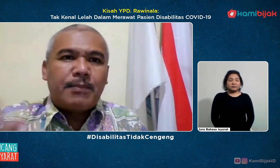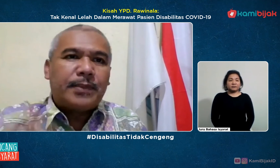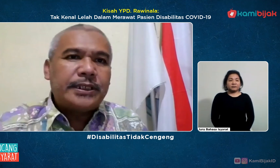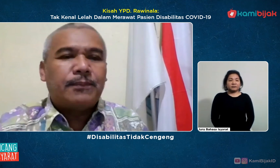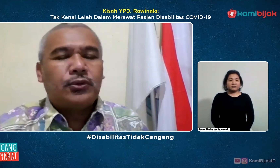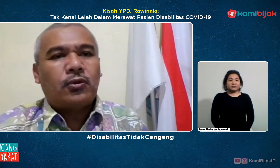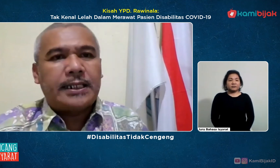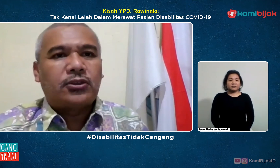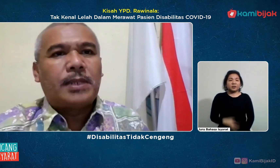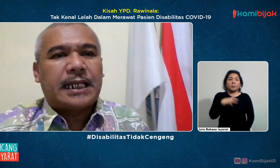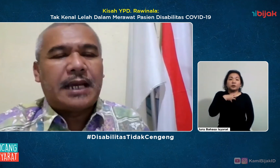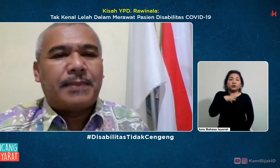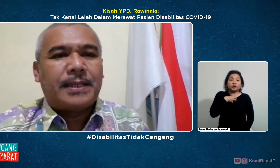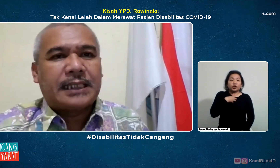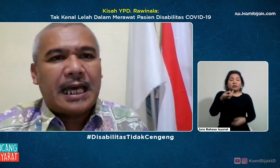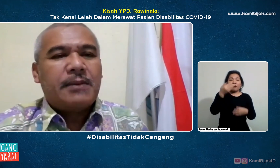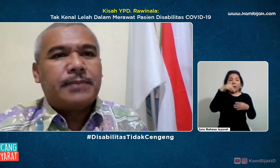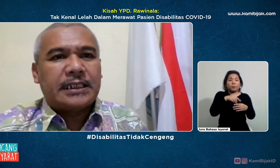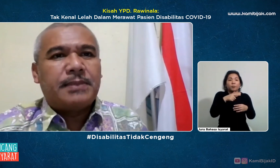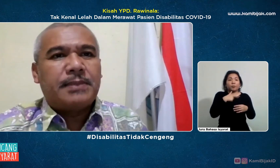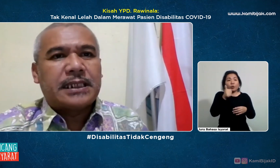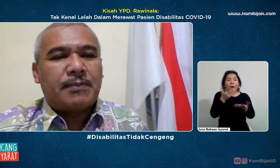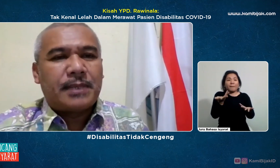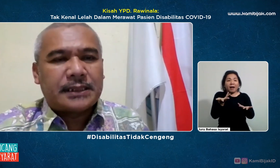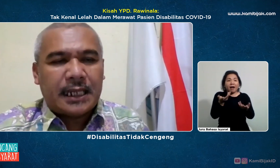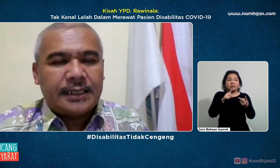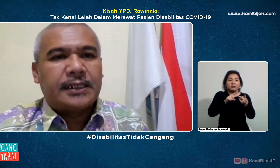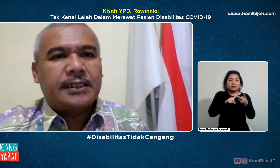dalam memenuhi kebutuhan atau masalah-masalah menjembatani masalah-masalah